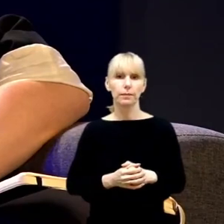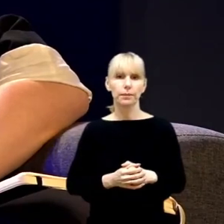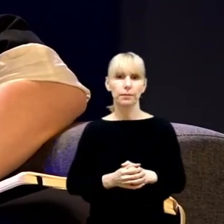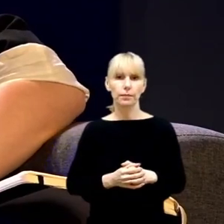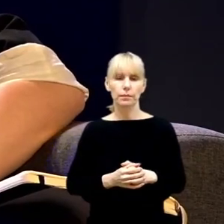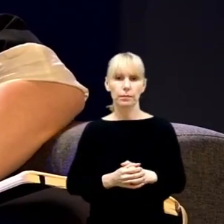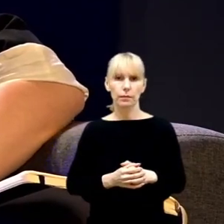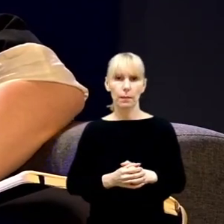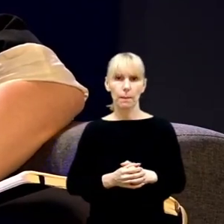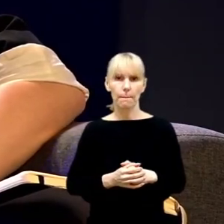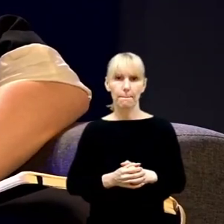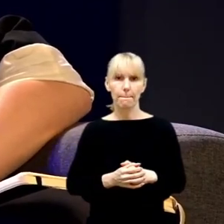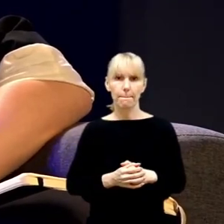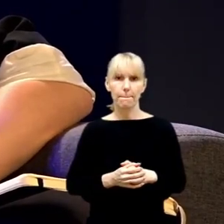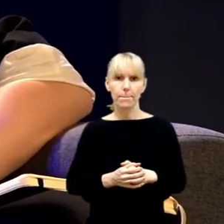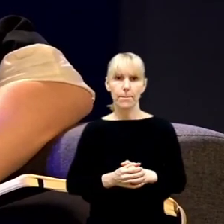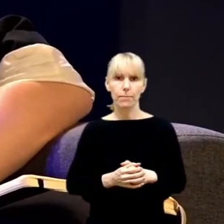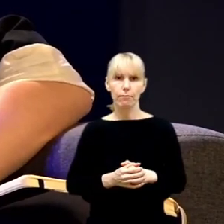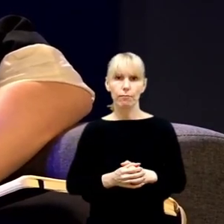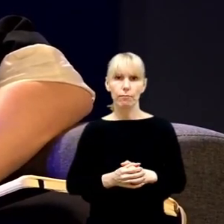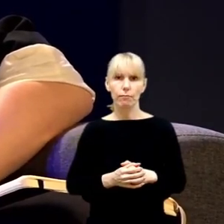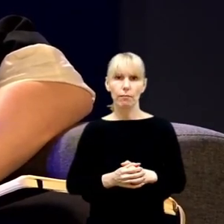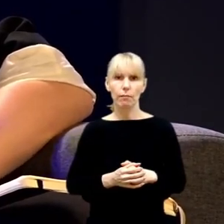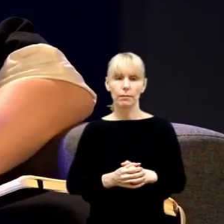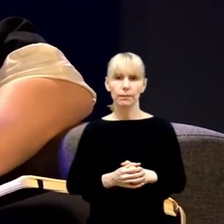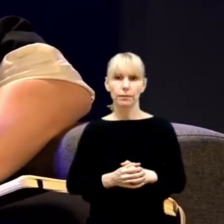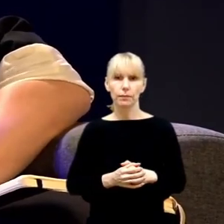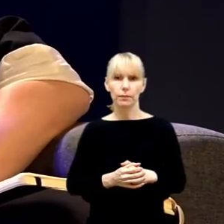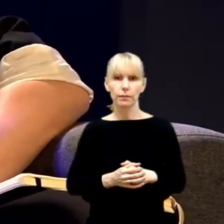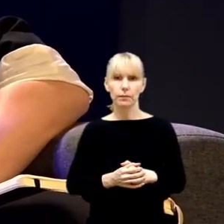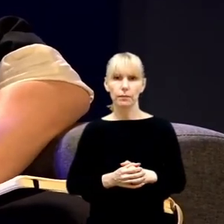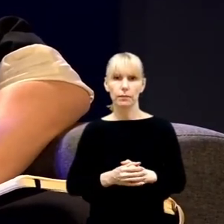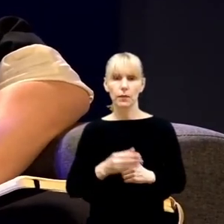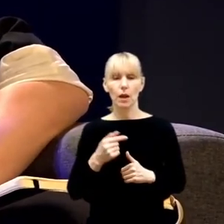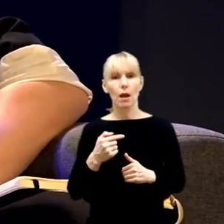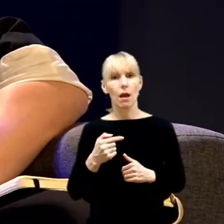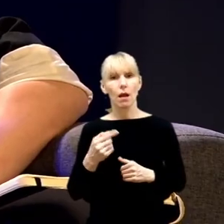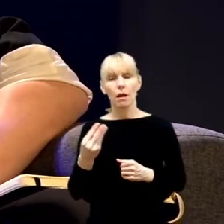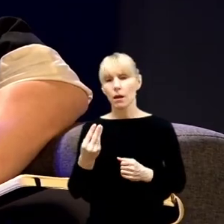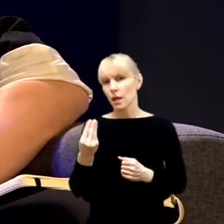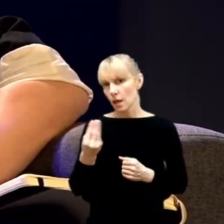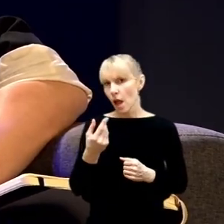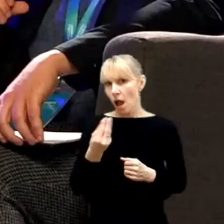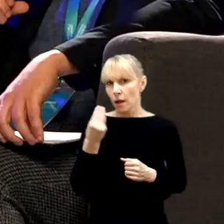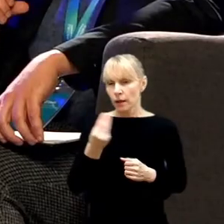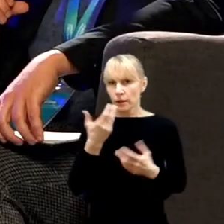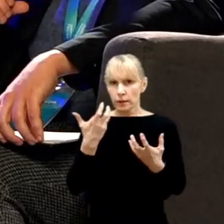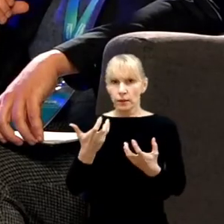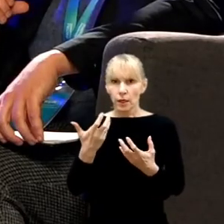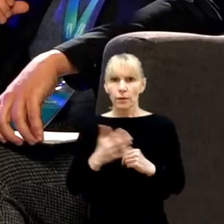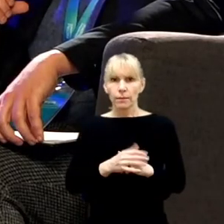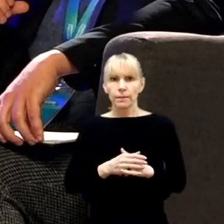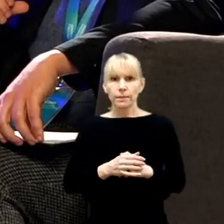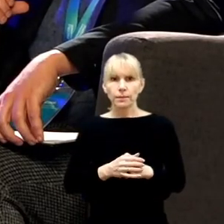Jeżeli pozwolisz, to ja bym chciała jeszcze zrobić klamrę z rozmowami, które toczyły się wcześniej